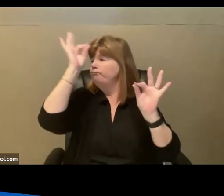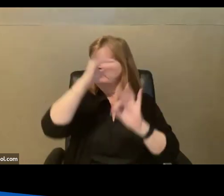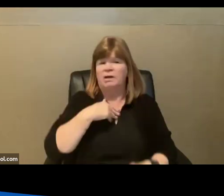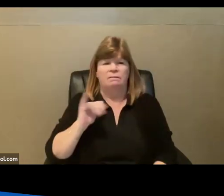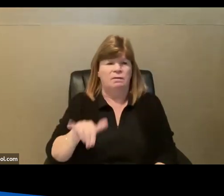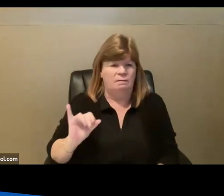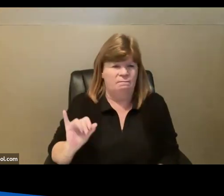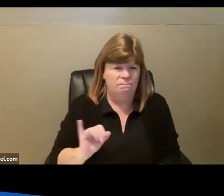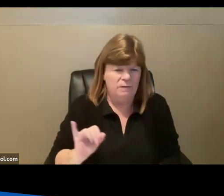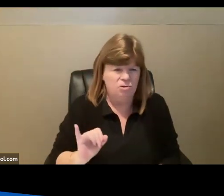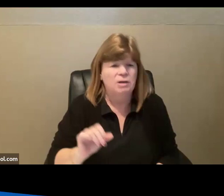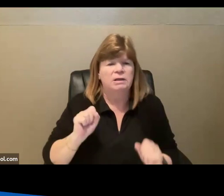y aún así puedes volverte séptico.